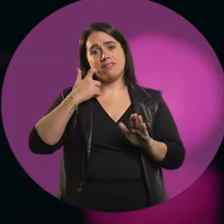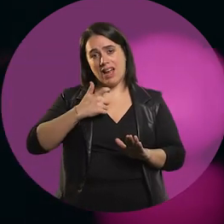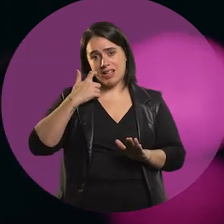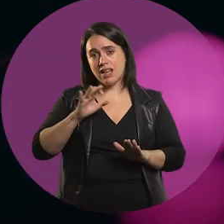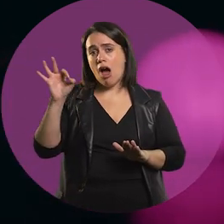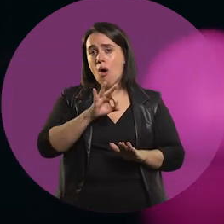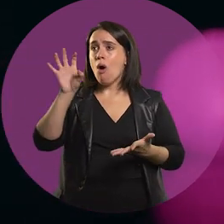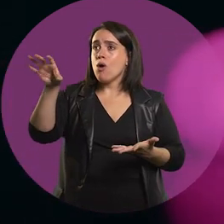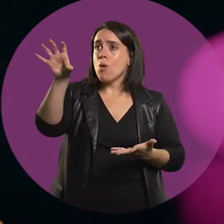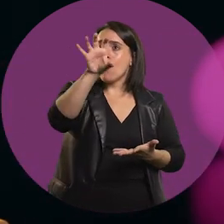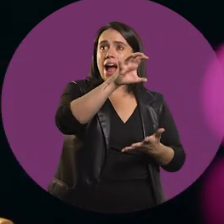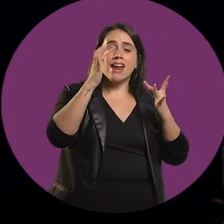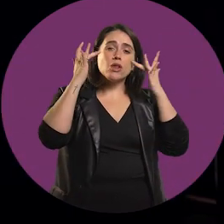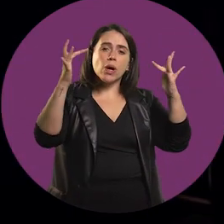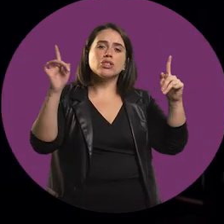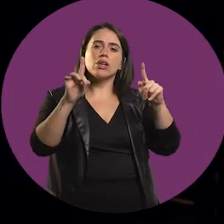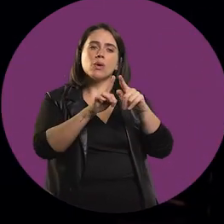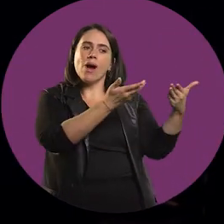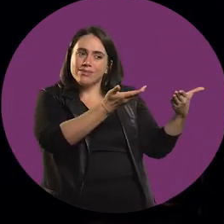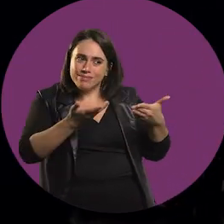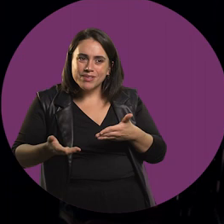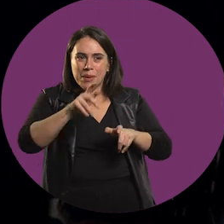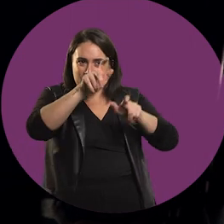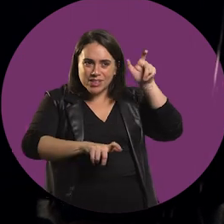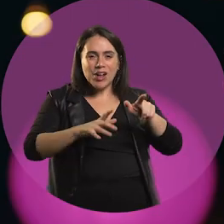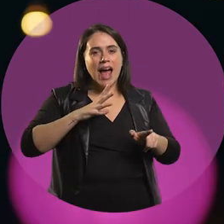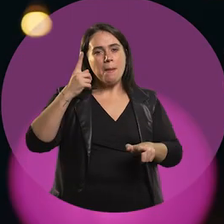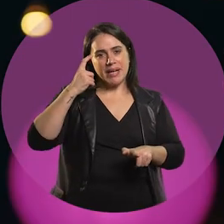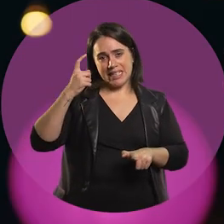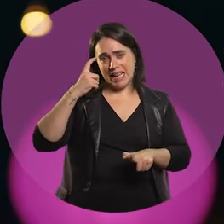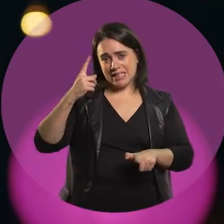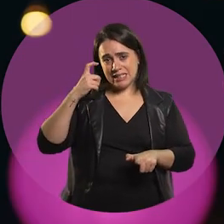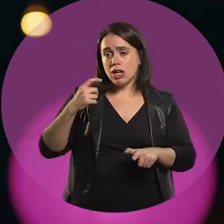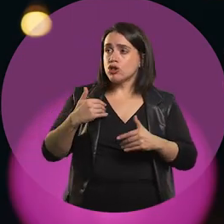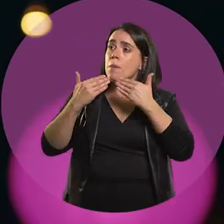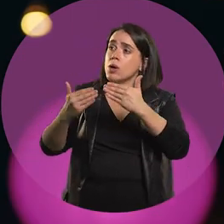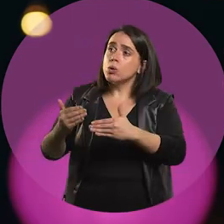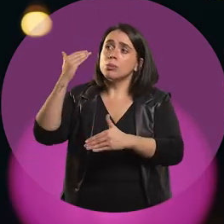de las instituciones dedicadas a la enseñanza. Y los docentes siempre nos plantean lo mismo: